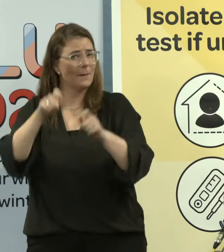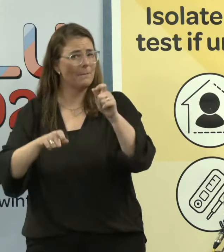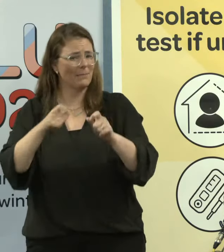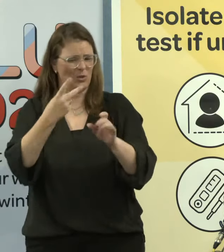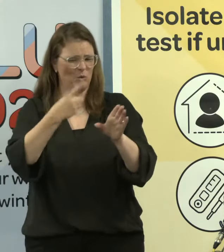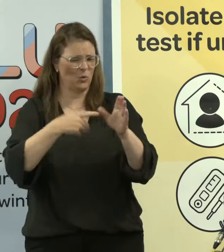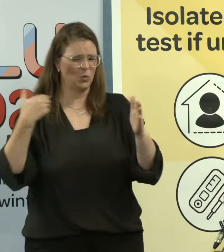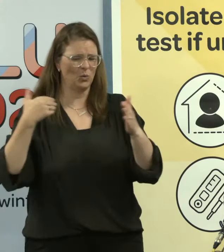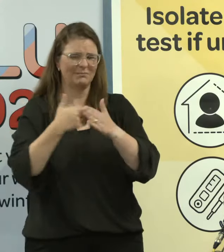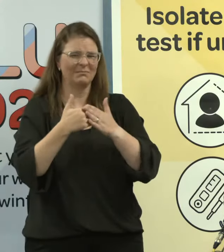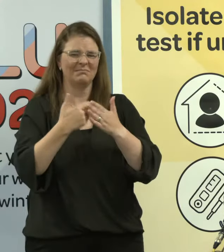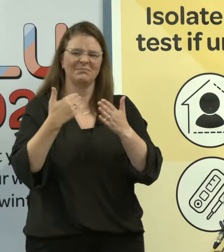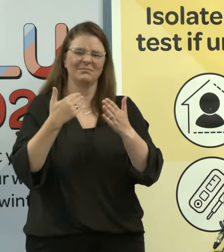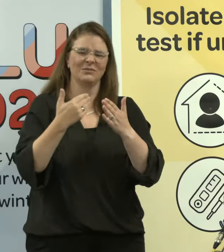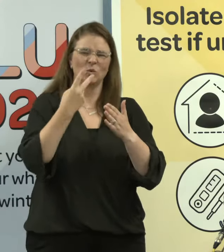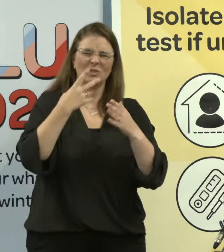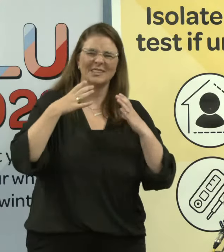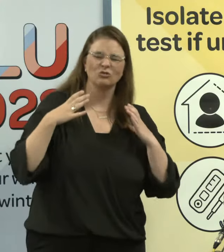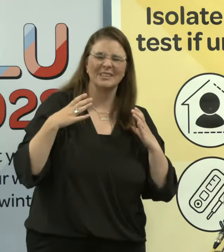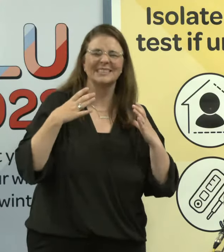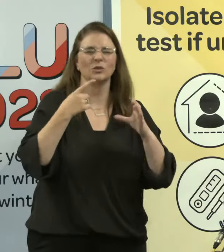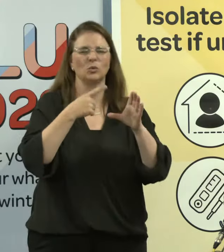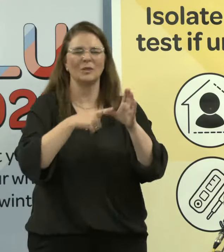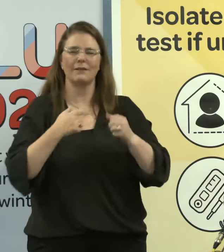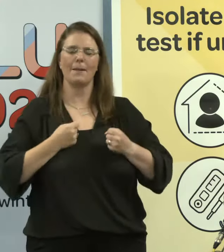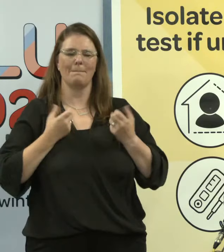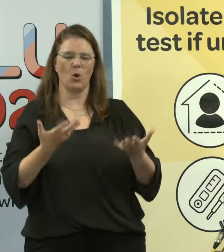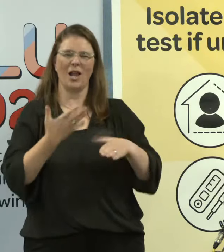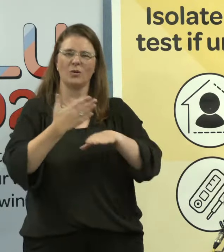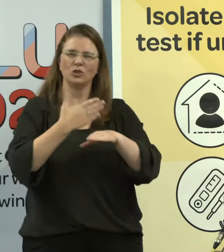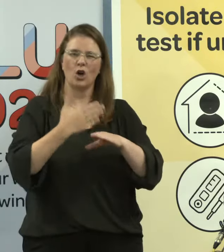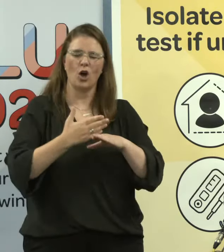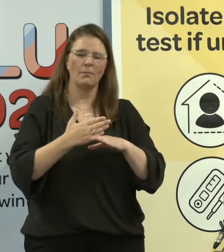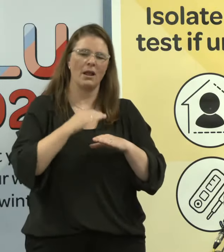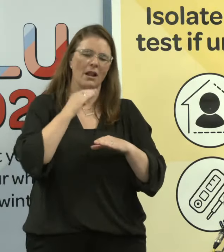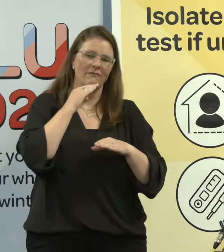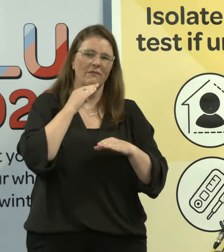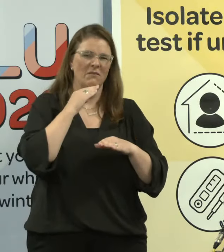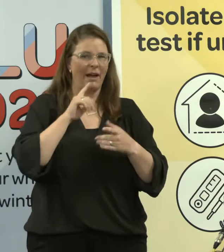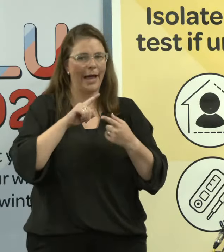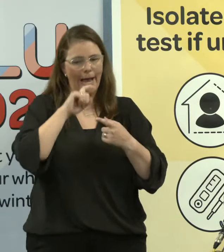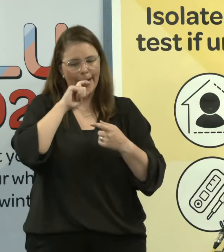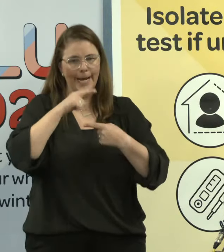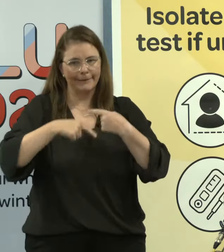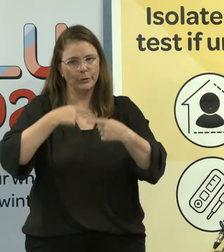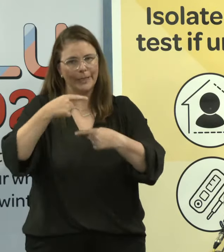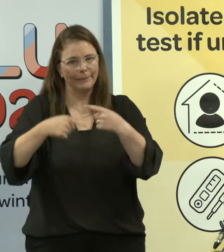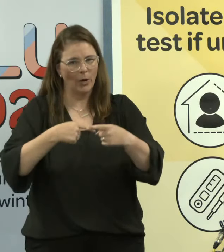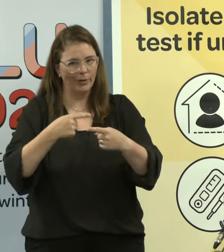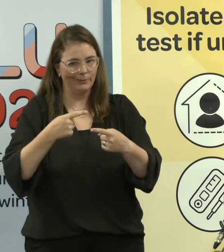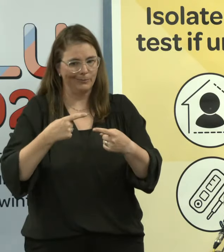tahumahutanga ka taea take i to rihainatanga. Ko te nuinga o